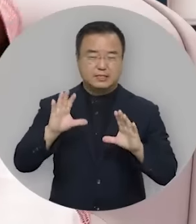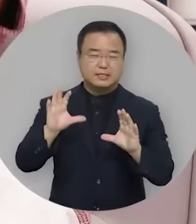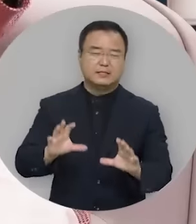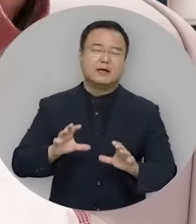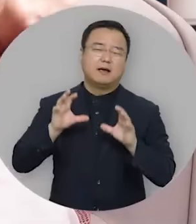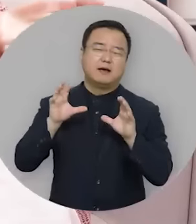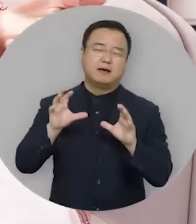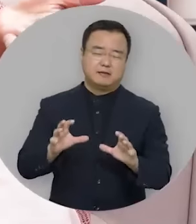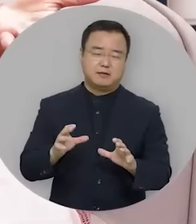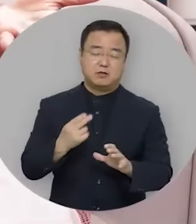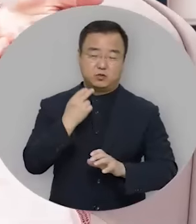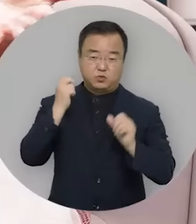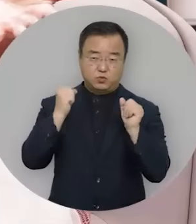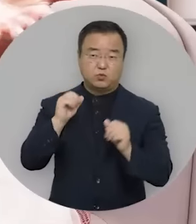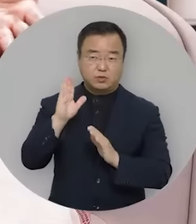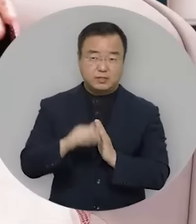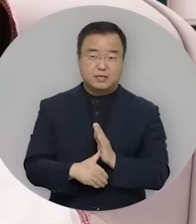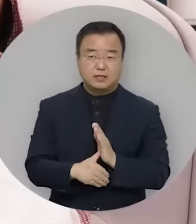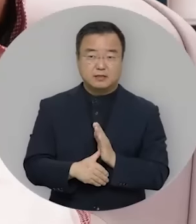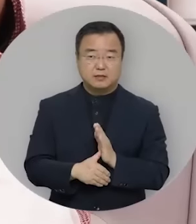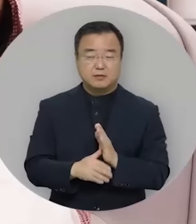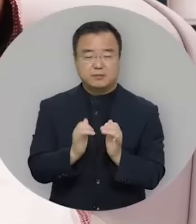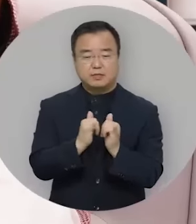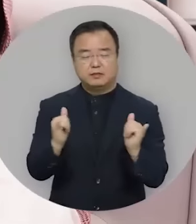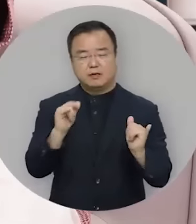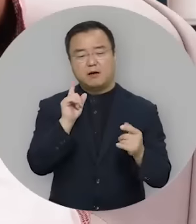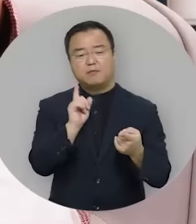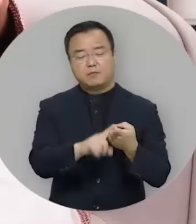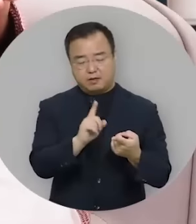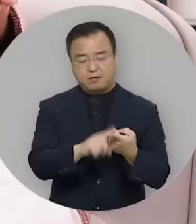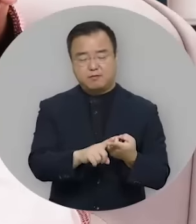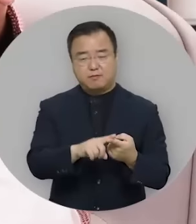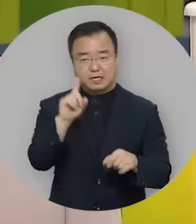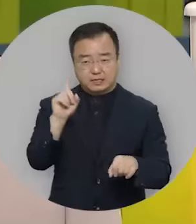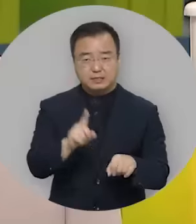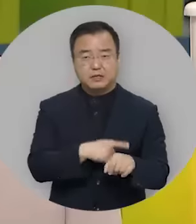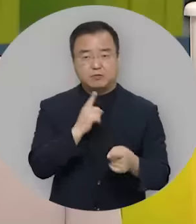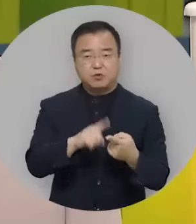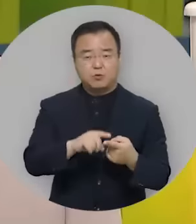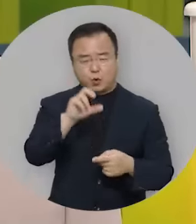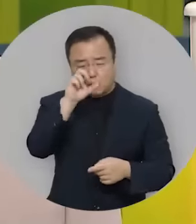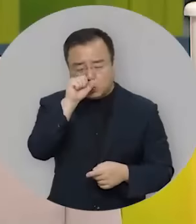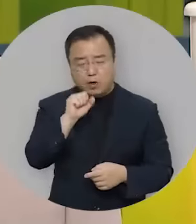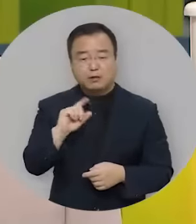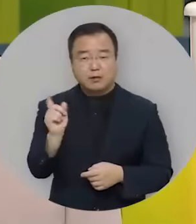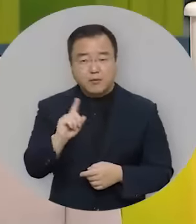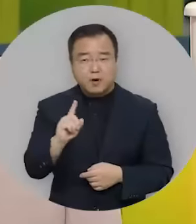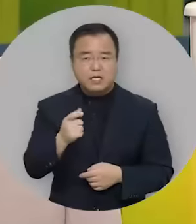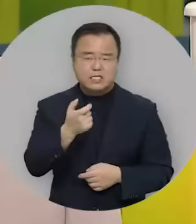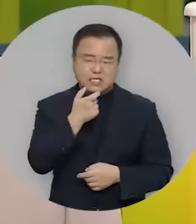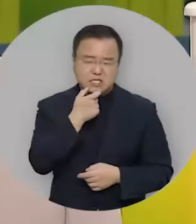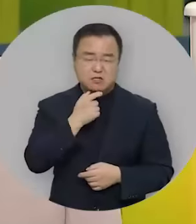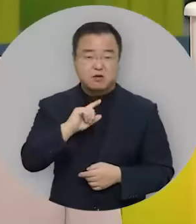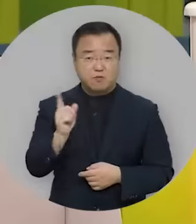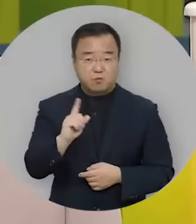이 세상에 존재할 때 이 사람이 자연 그대로 무엇을 좋아하는지, 어떤 게 싫은지,